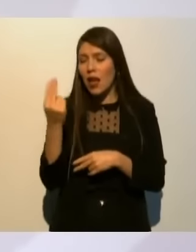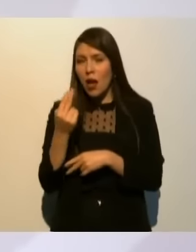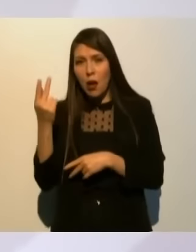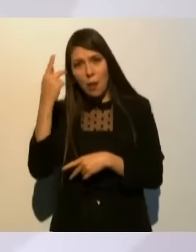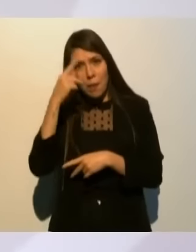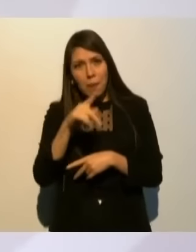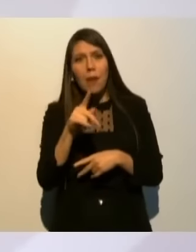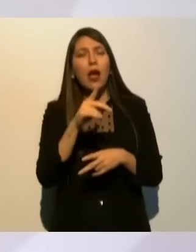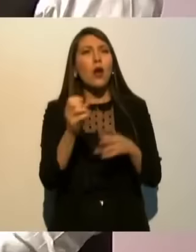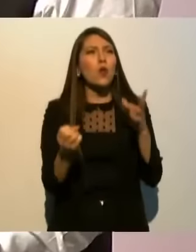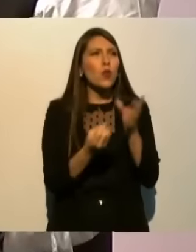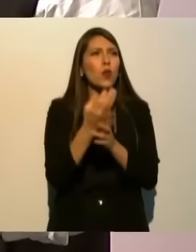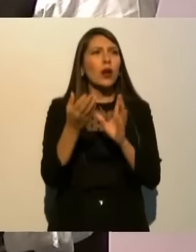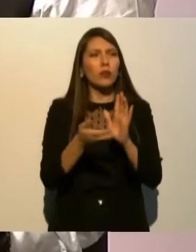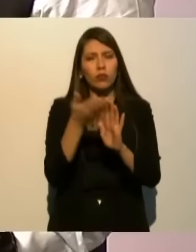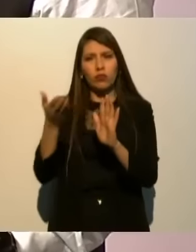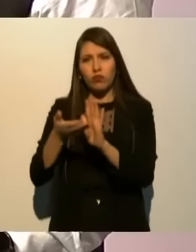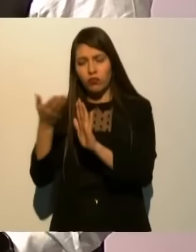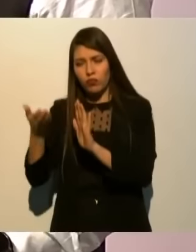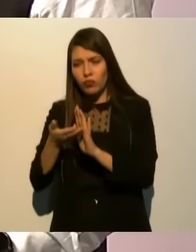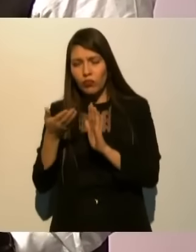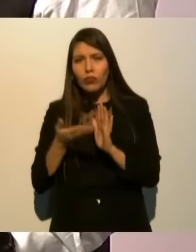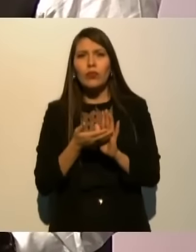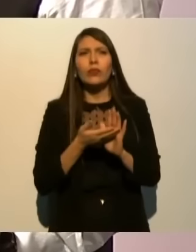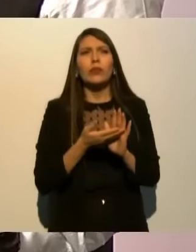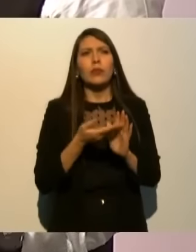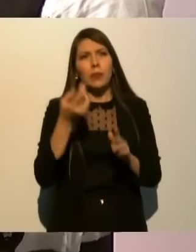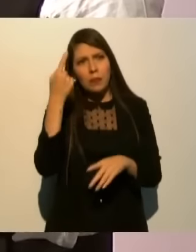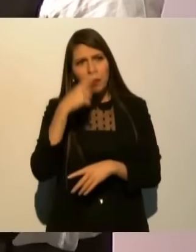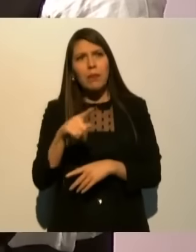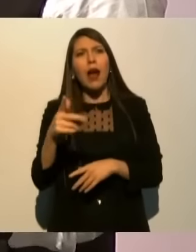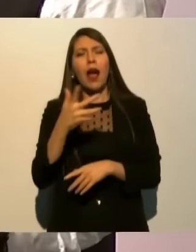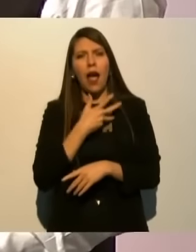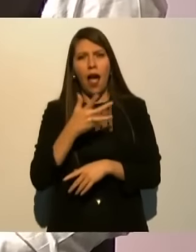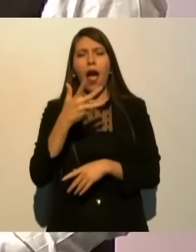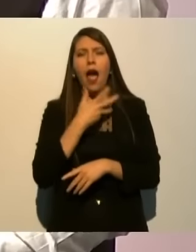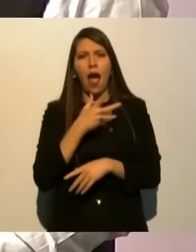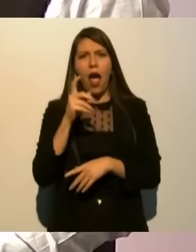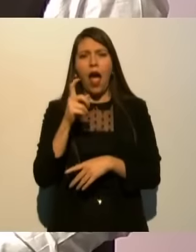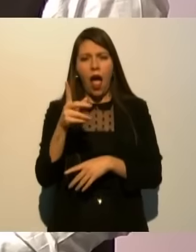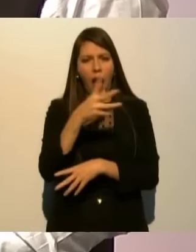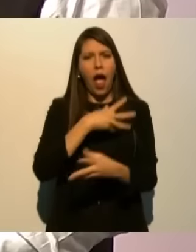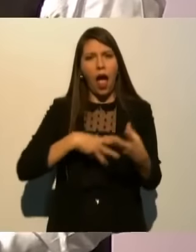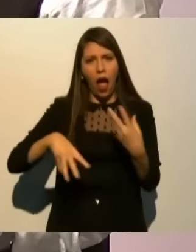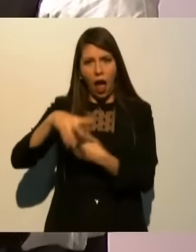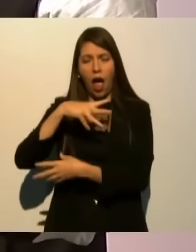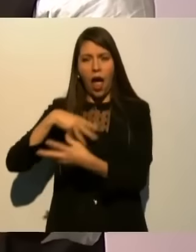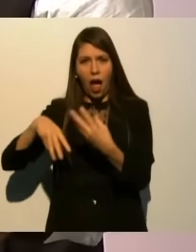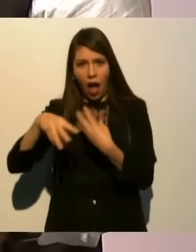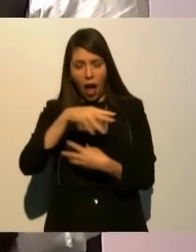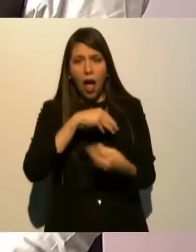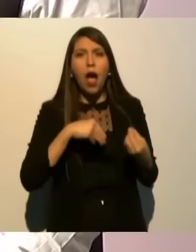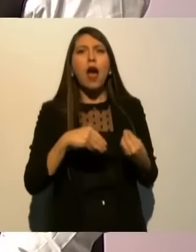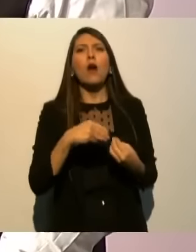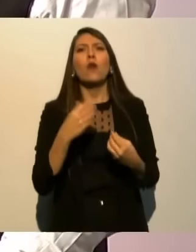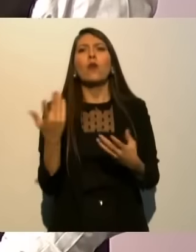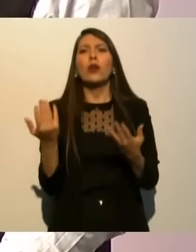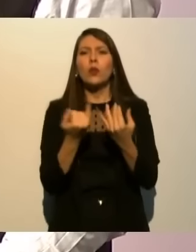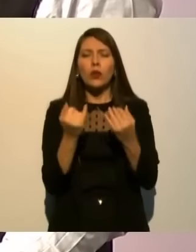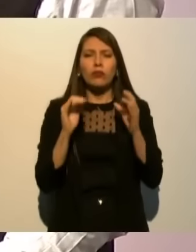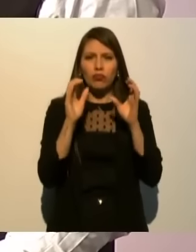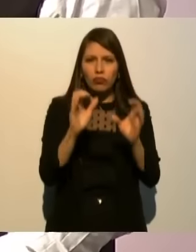obras sobre todo para garantizar el abasto de agua potable por ejemplo rehabilitar y construir pozos